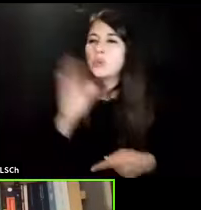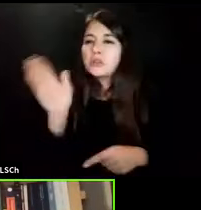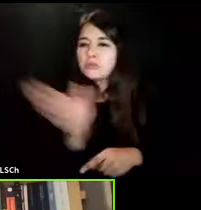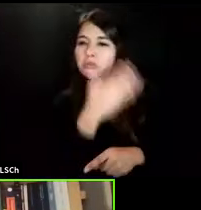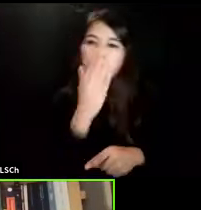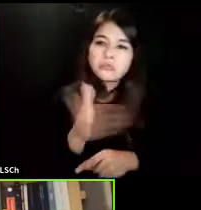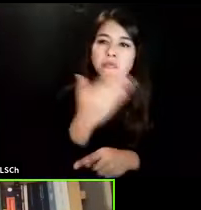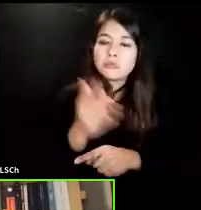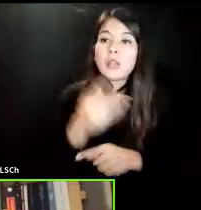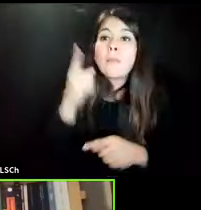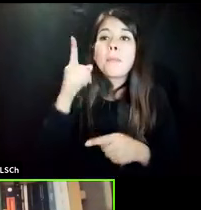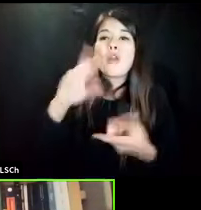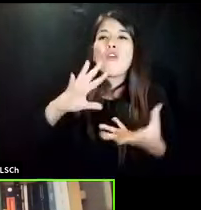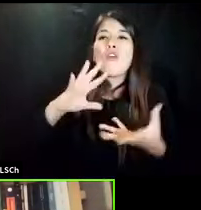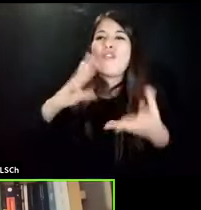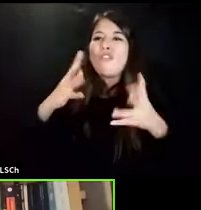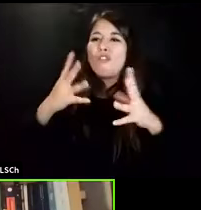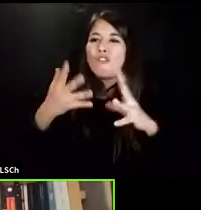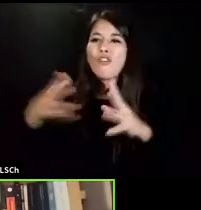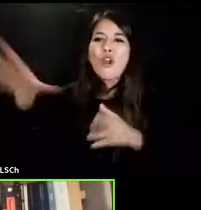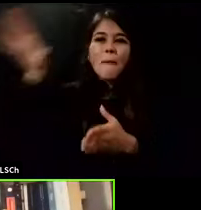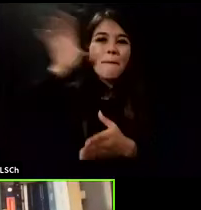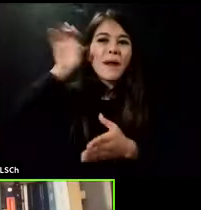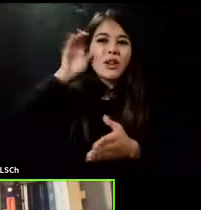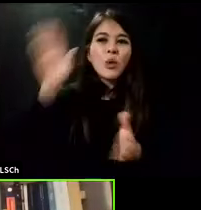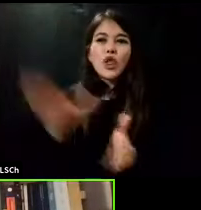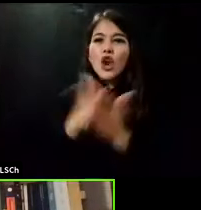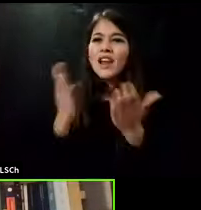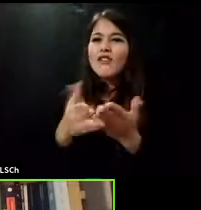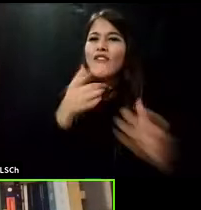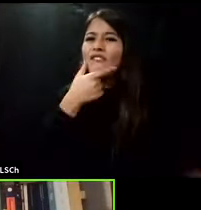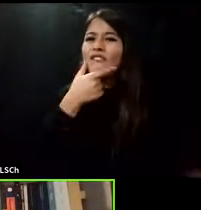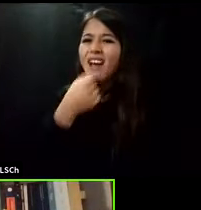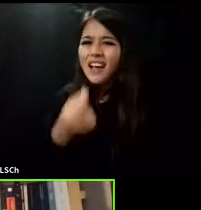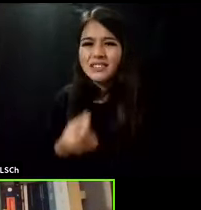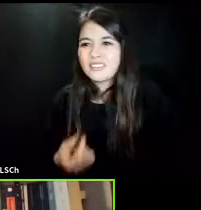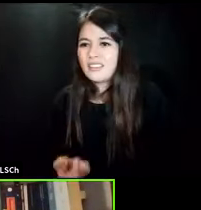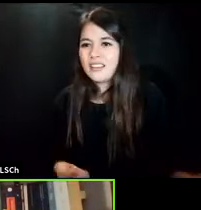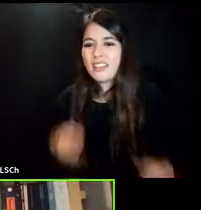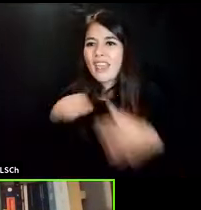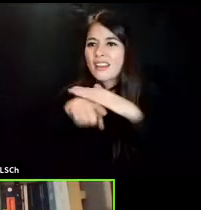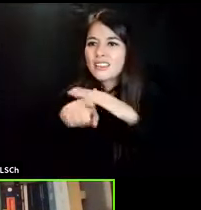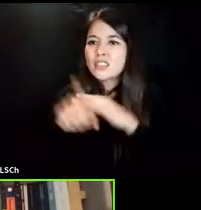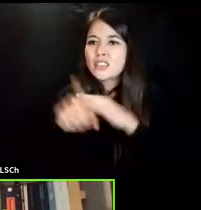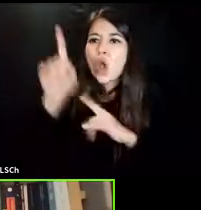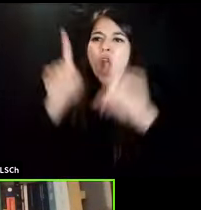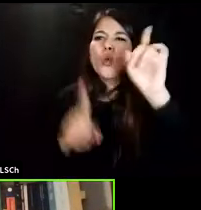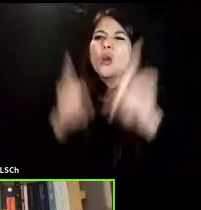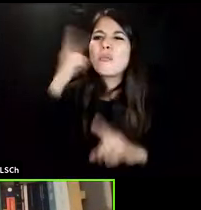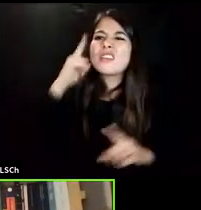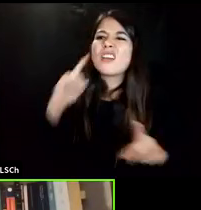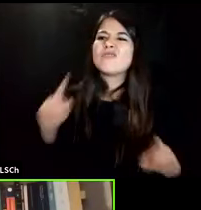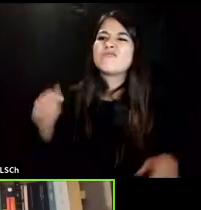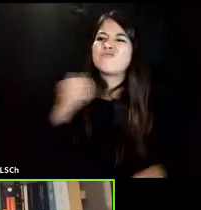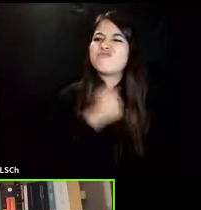súper fácil de acceder y que hay muchos prejuicios gente que cree que no se va a entretener y al menos en mi experiencia